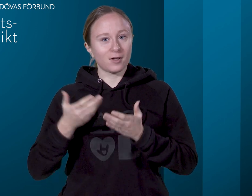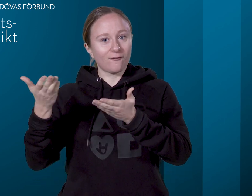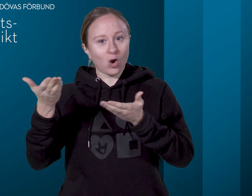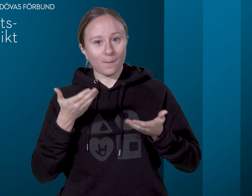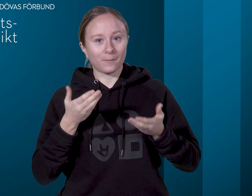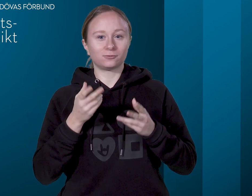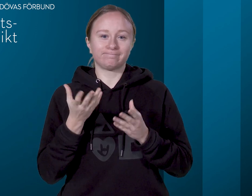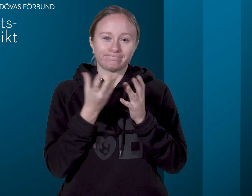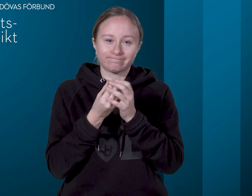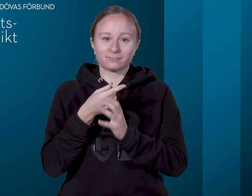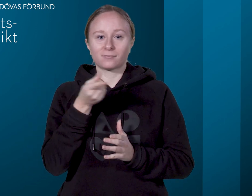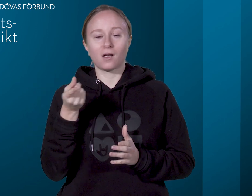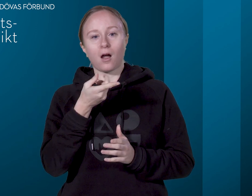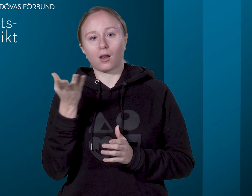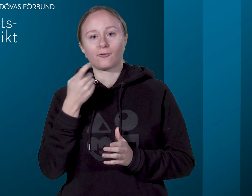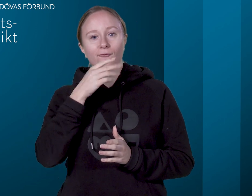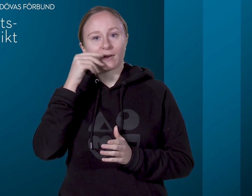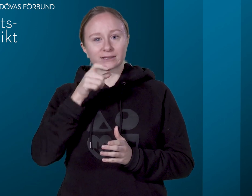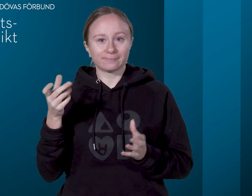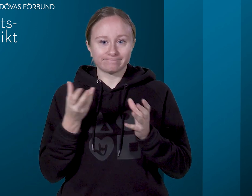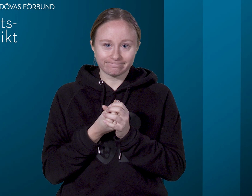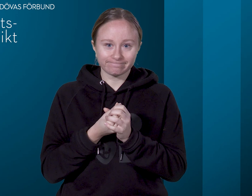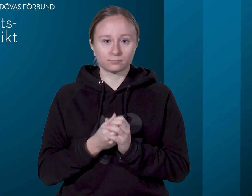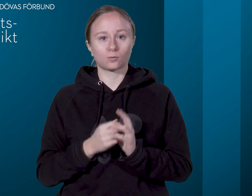Välkommen och trivas med andra finlandssvenskar, -